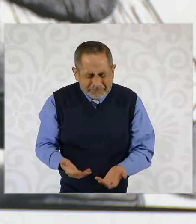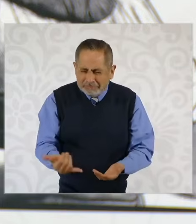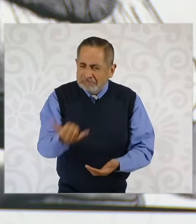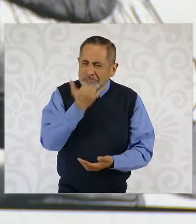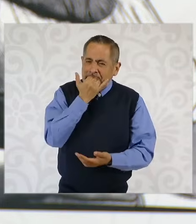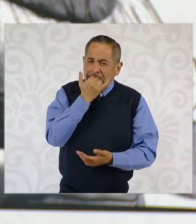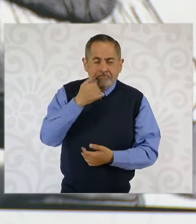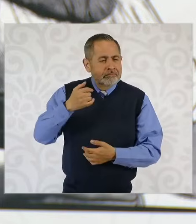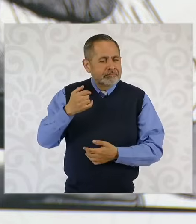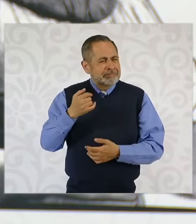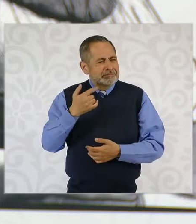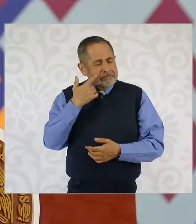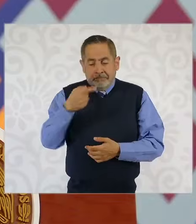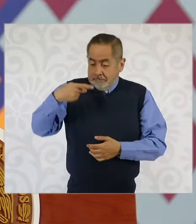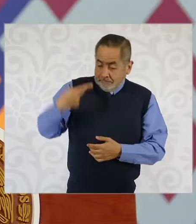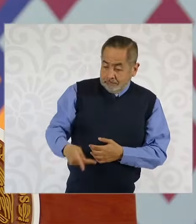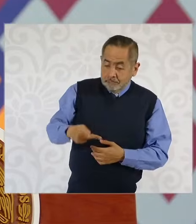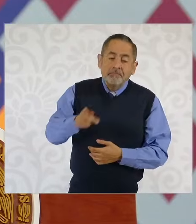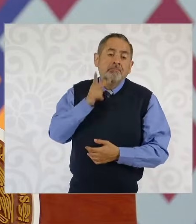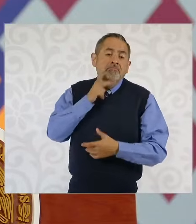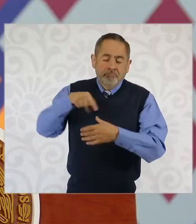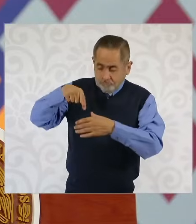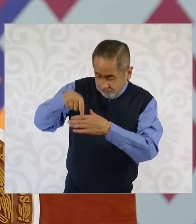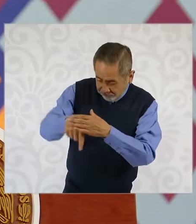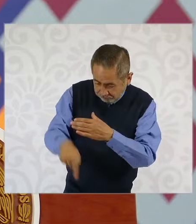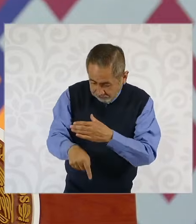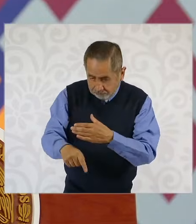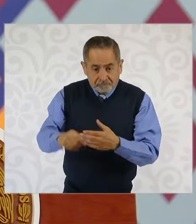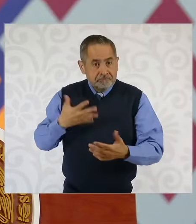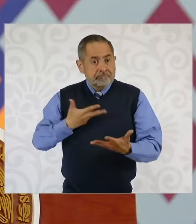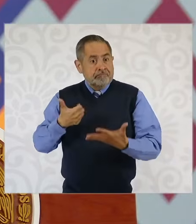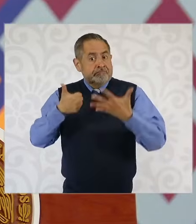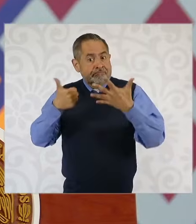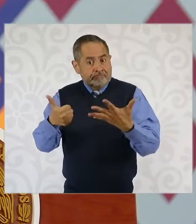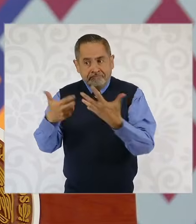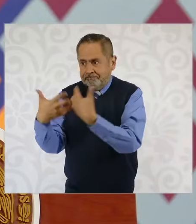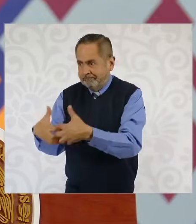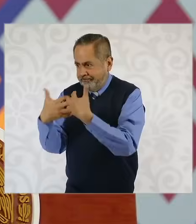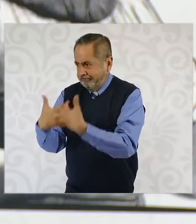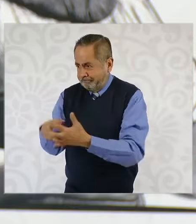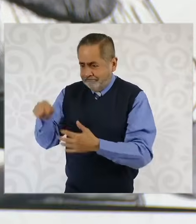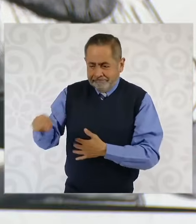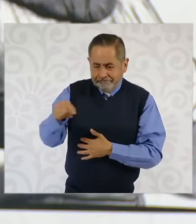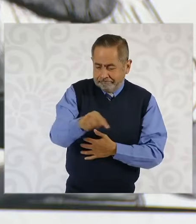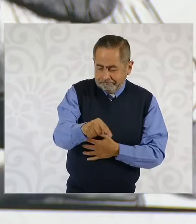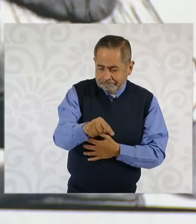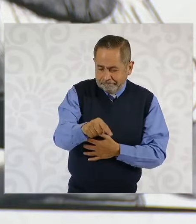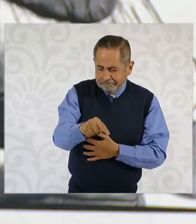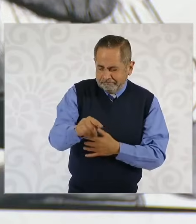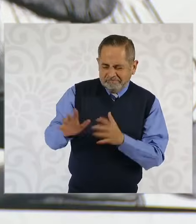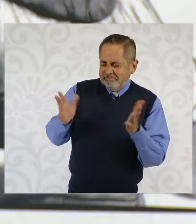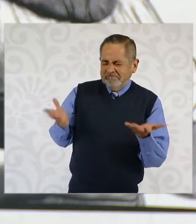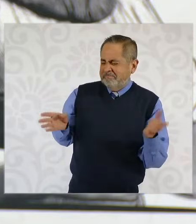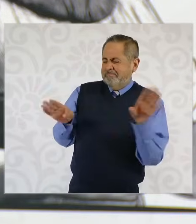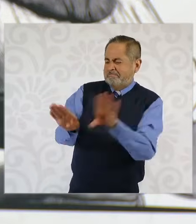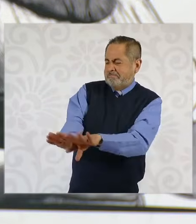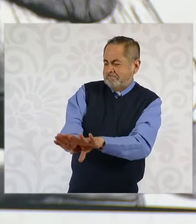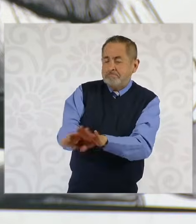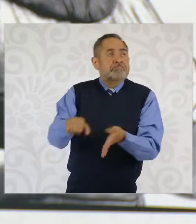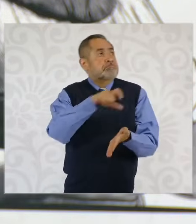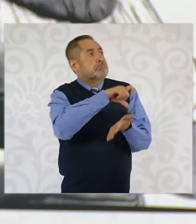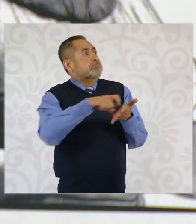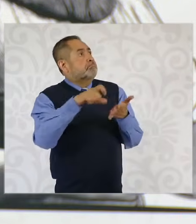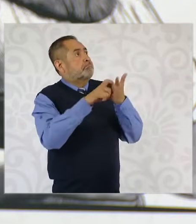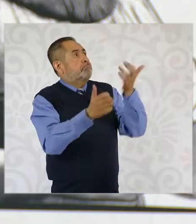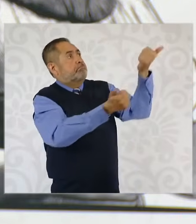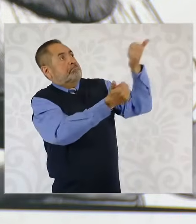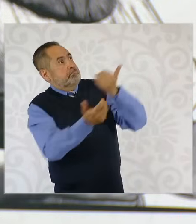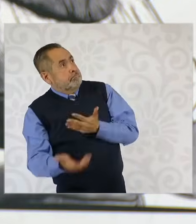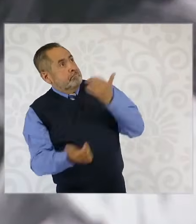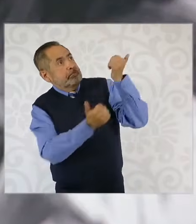petrolero con seis refinerías importando gasolina y exportando petróleo es como un absurdo no